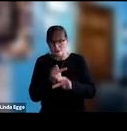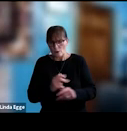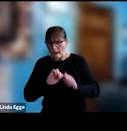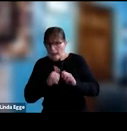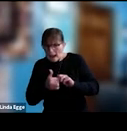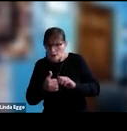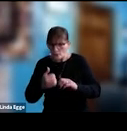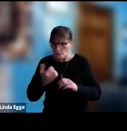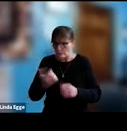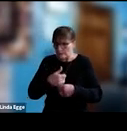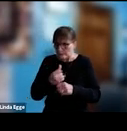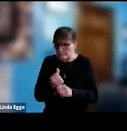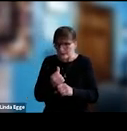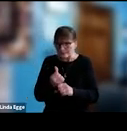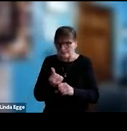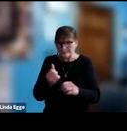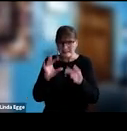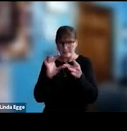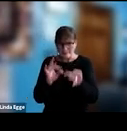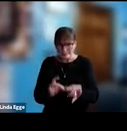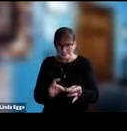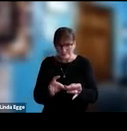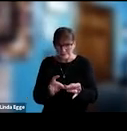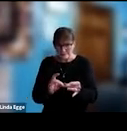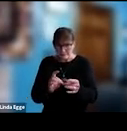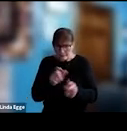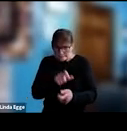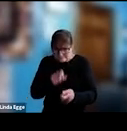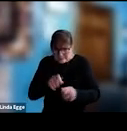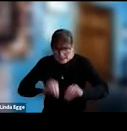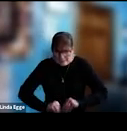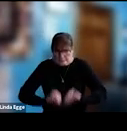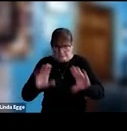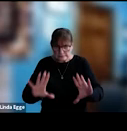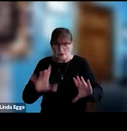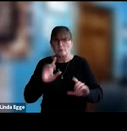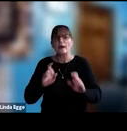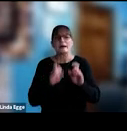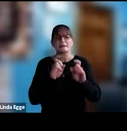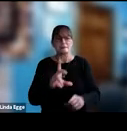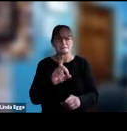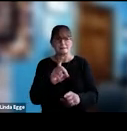que este mensaje sea conciso, claro y dar al examinador del DDS